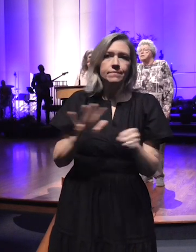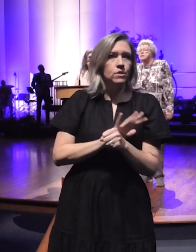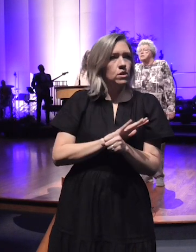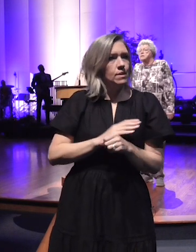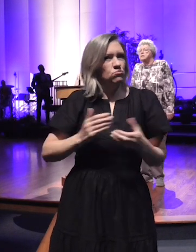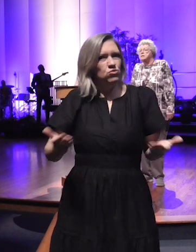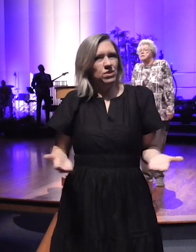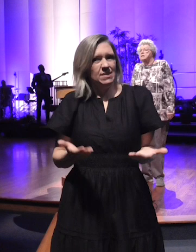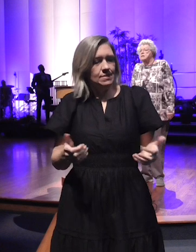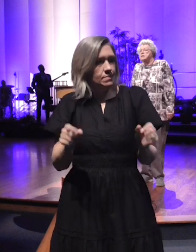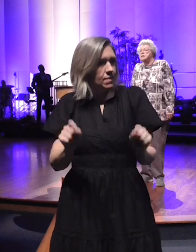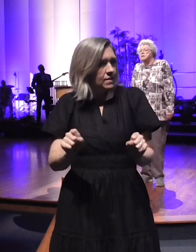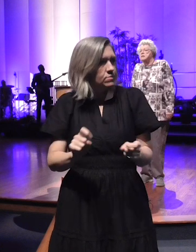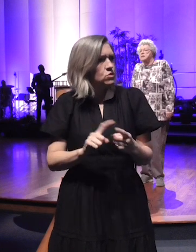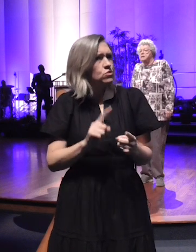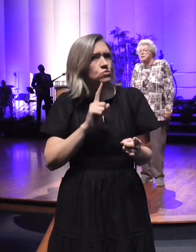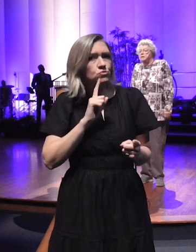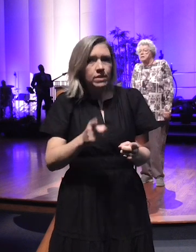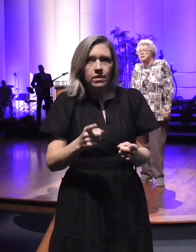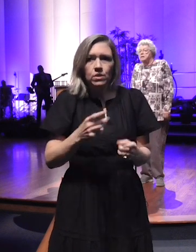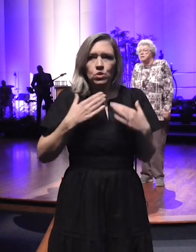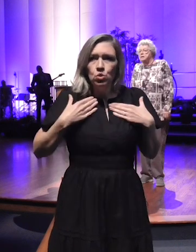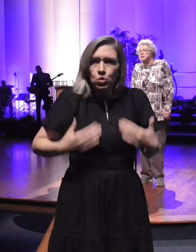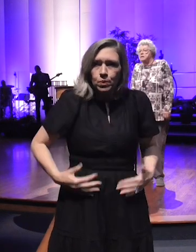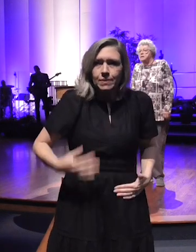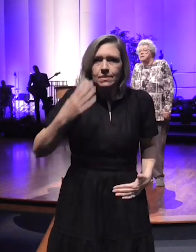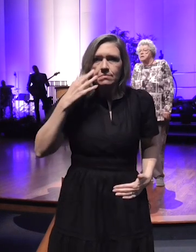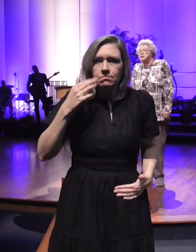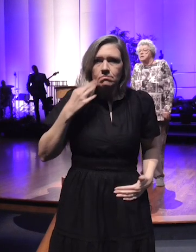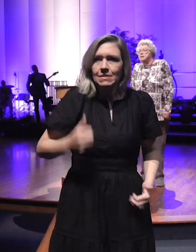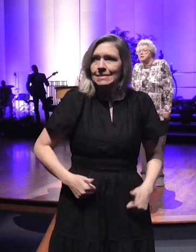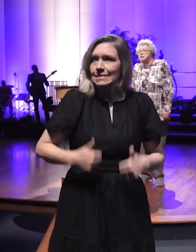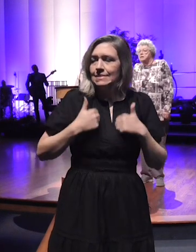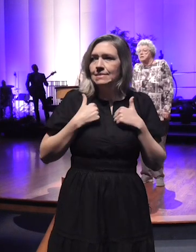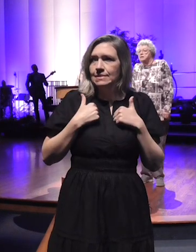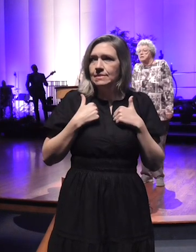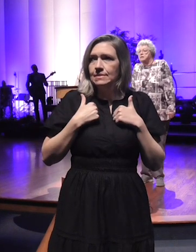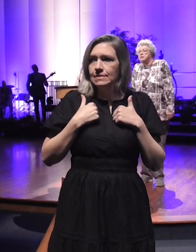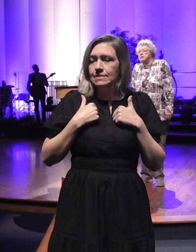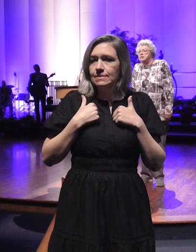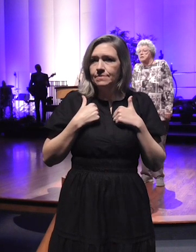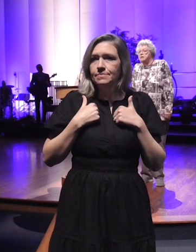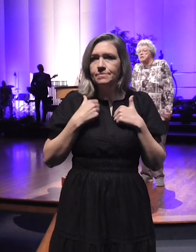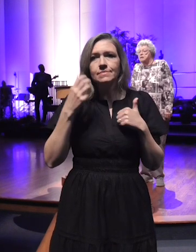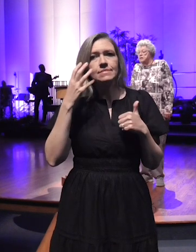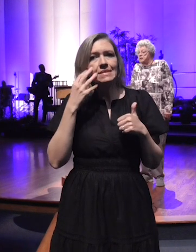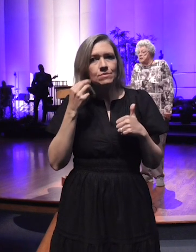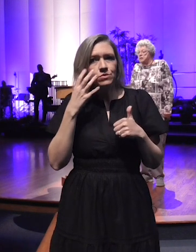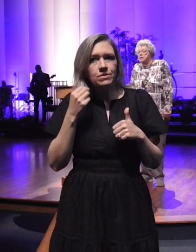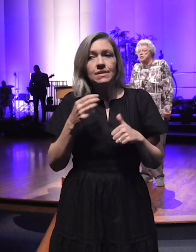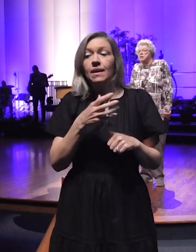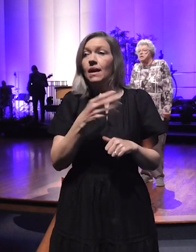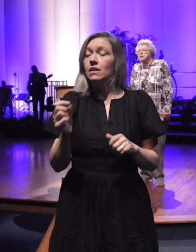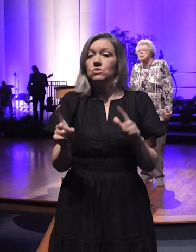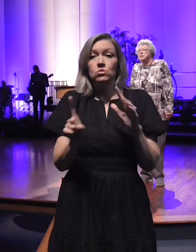las realidades de la experiencia de la existencia humana y presentarse a lo que no es no importa cuán vulgar